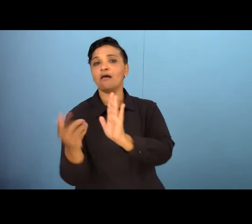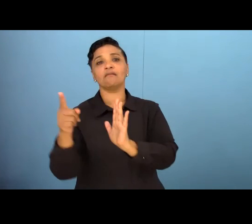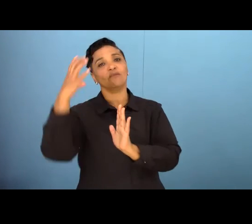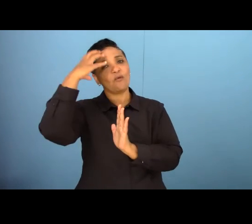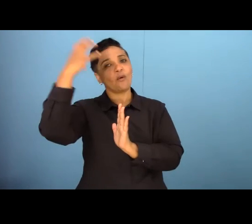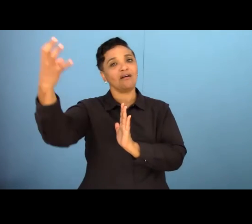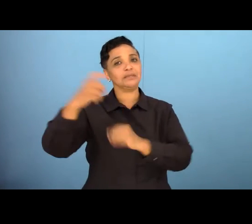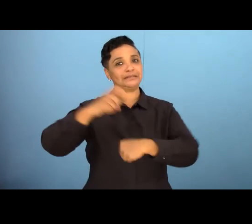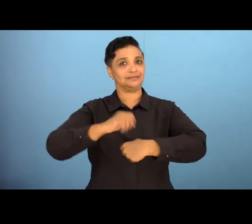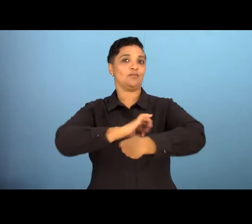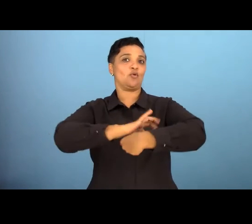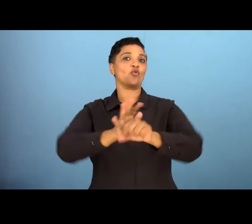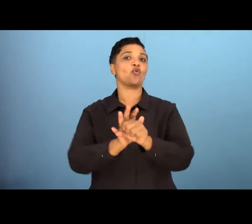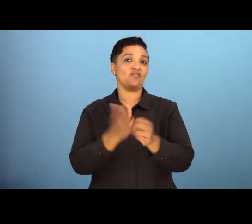recopiló de los OPD a sus gobiernos específicamente en el